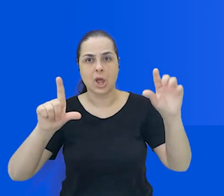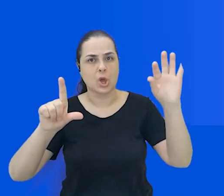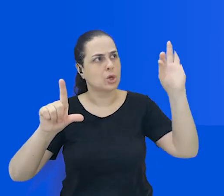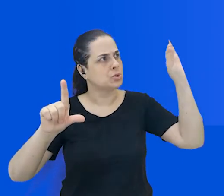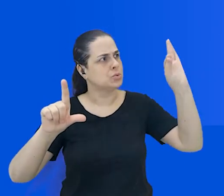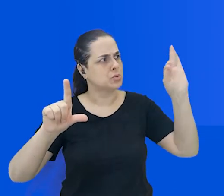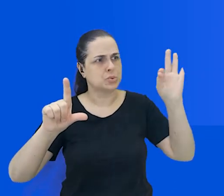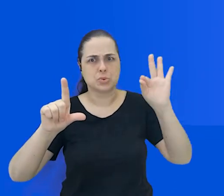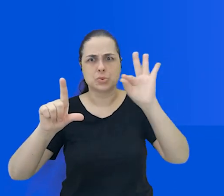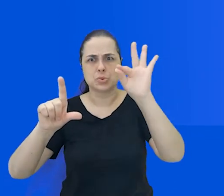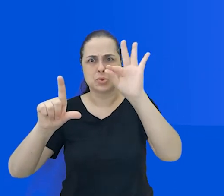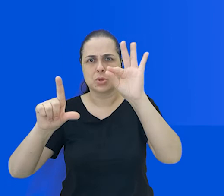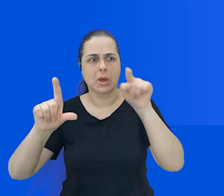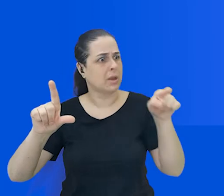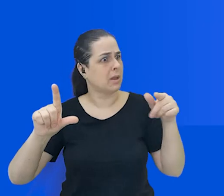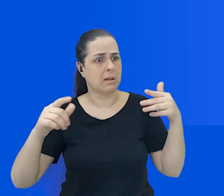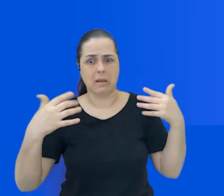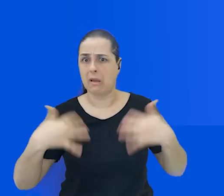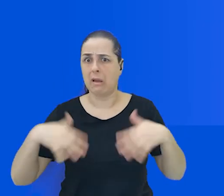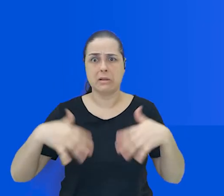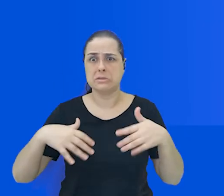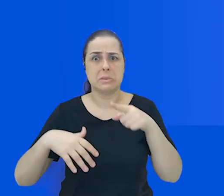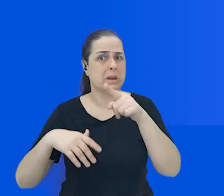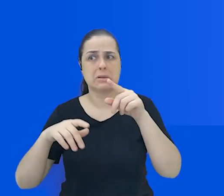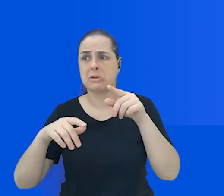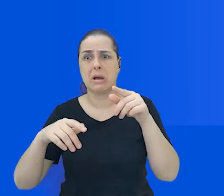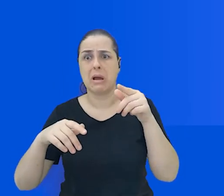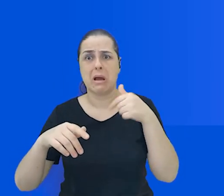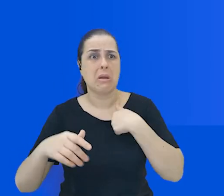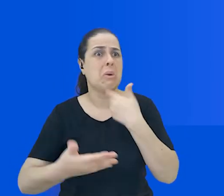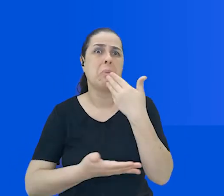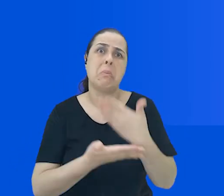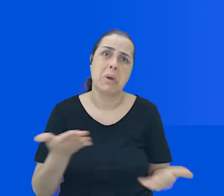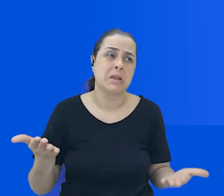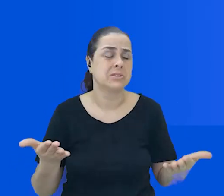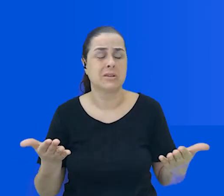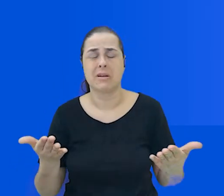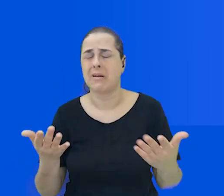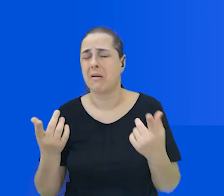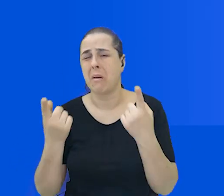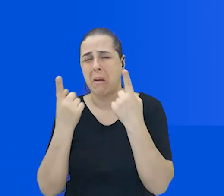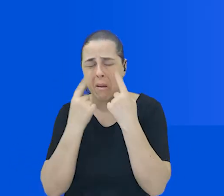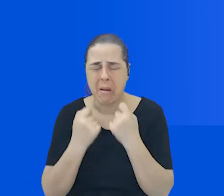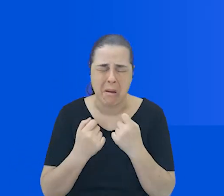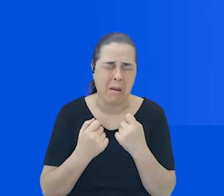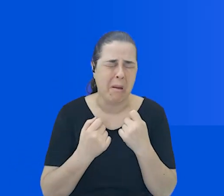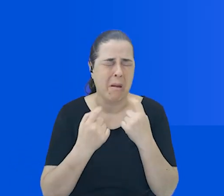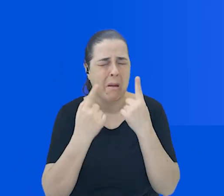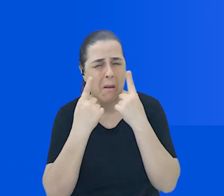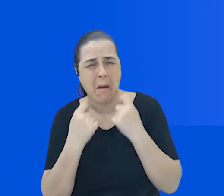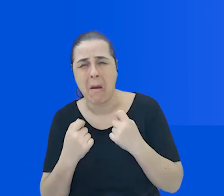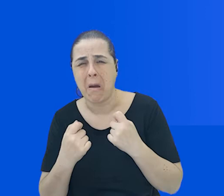assim, desesperado que o bicho, ele perde e ele começa a chorar de um jeito que parecia